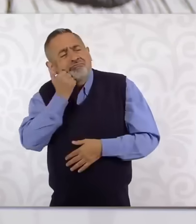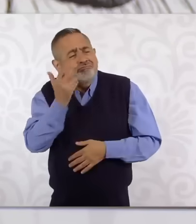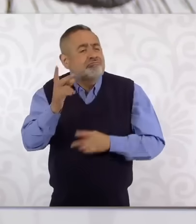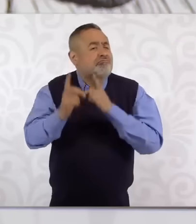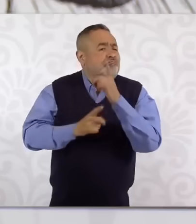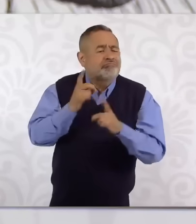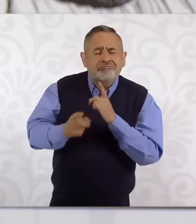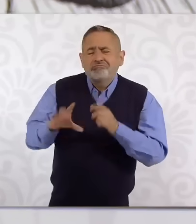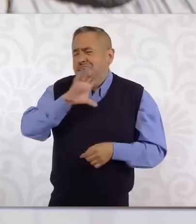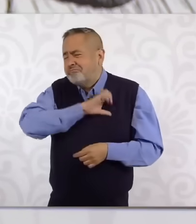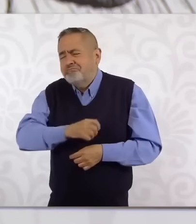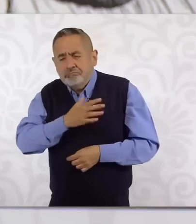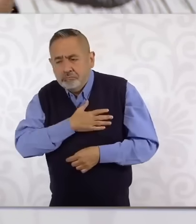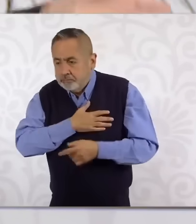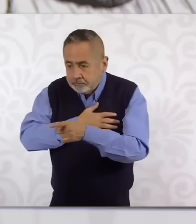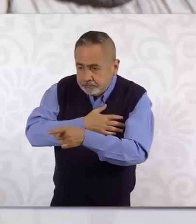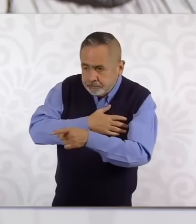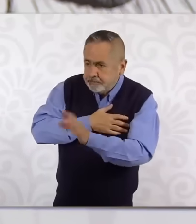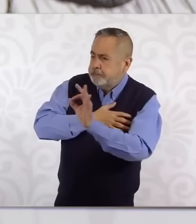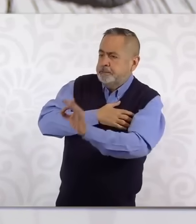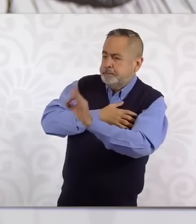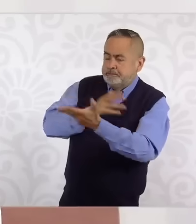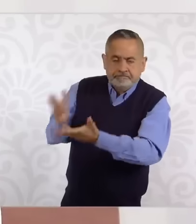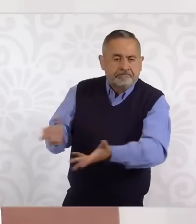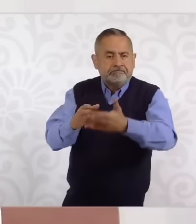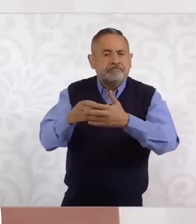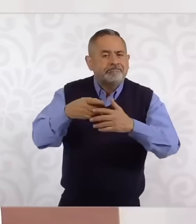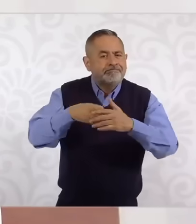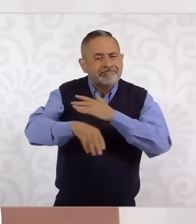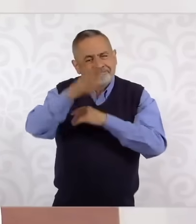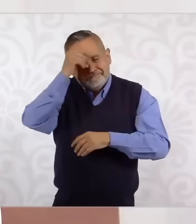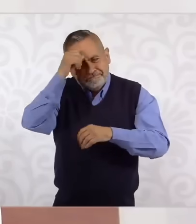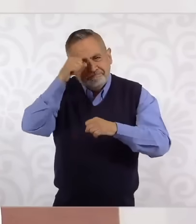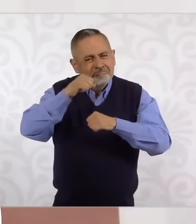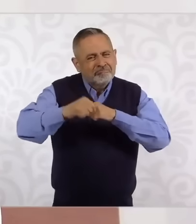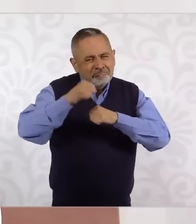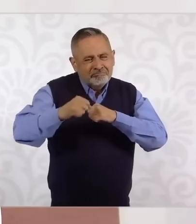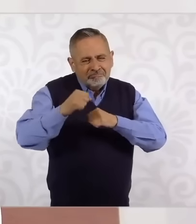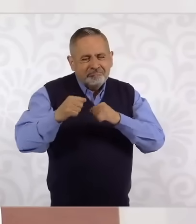pues a ver, está el programa de Boxeando por la paz, que es un joven que de alguna manera